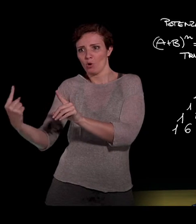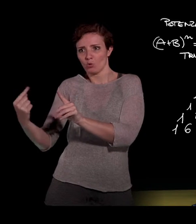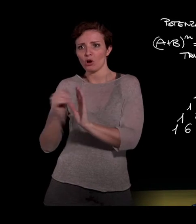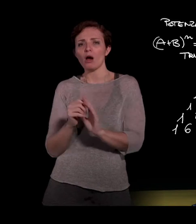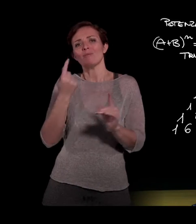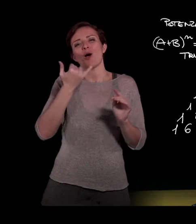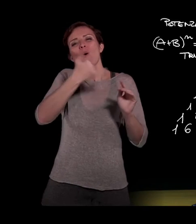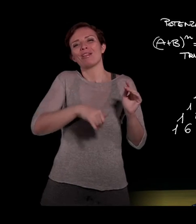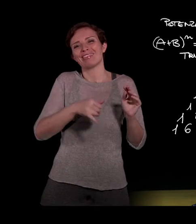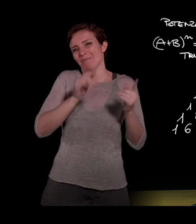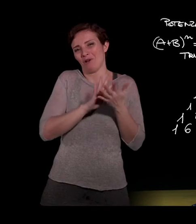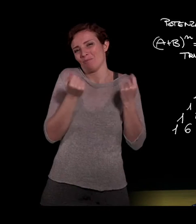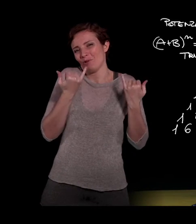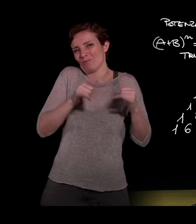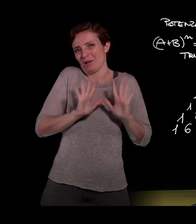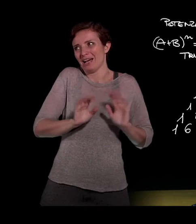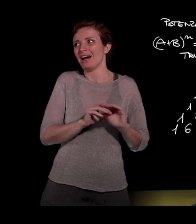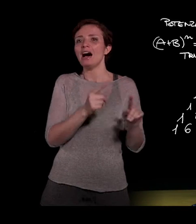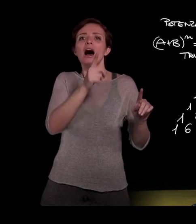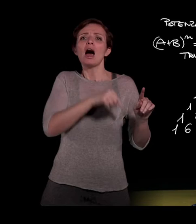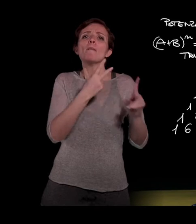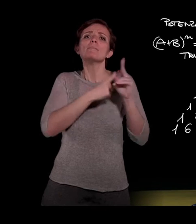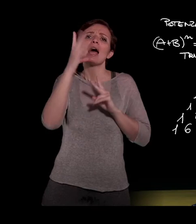e poi ci fermiamo per capire come funziona questo triangolo.